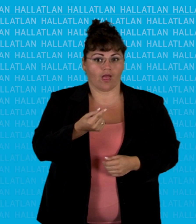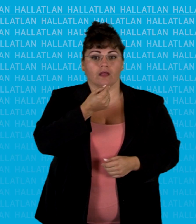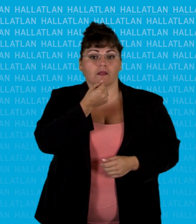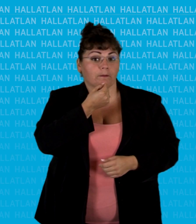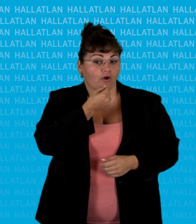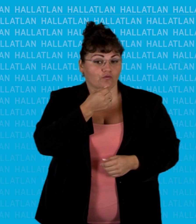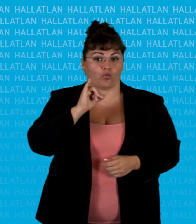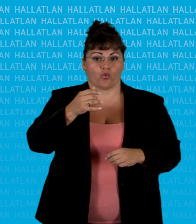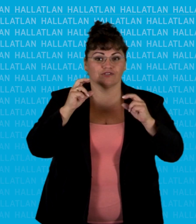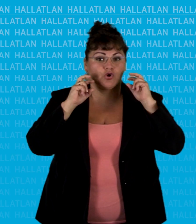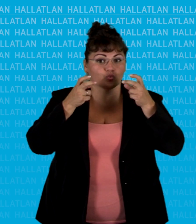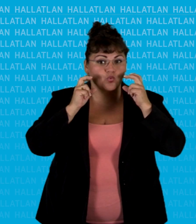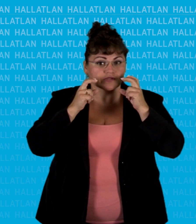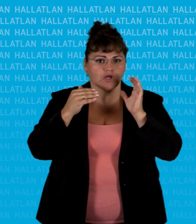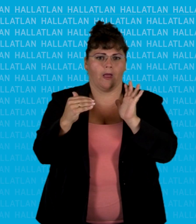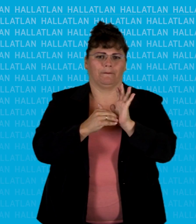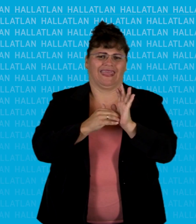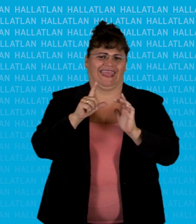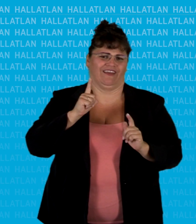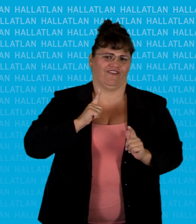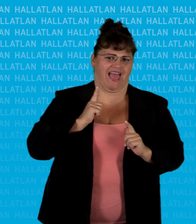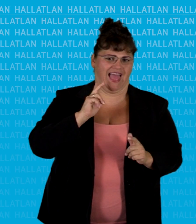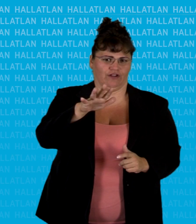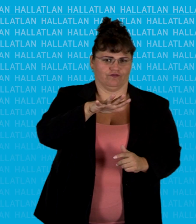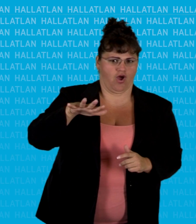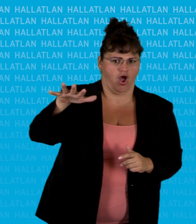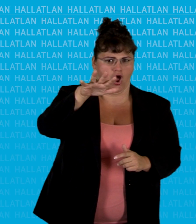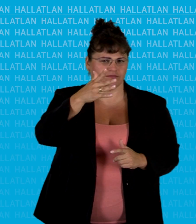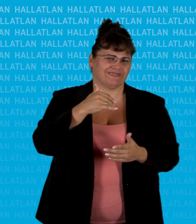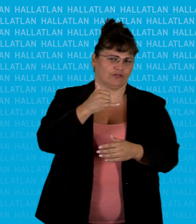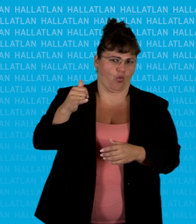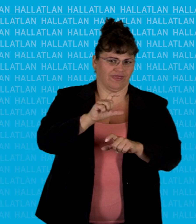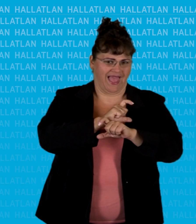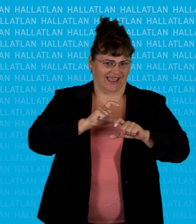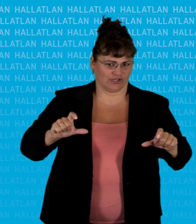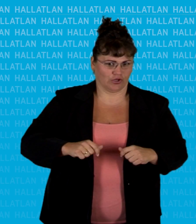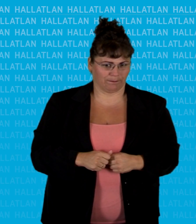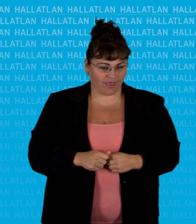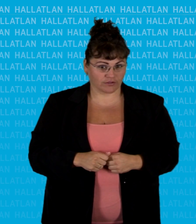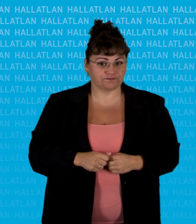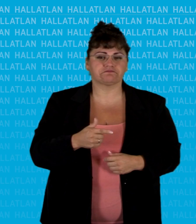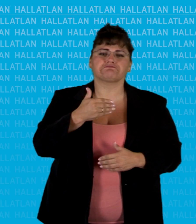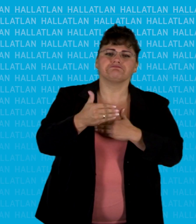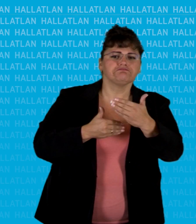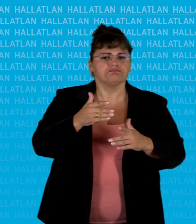A napraforgó és a kukorica nagy része még kint van a földeken, ami betakarításra vár.